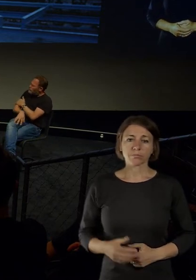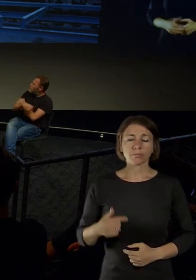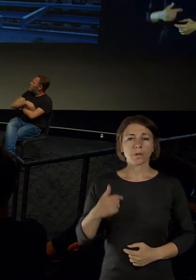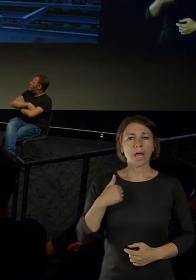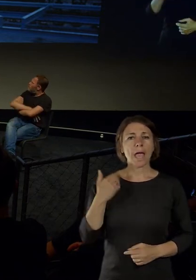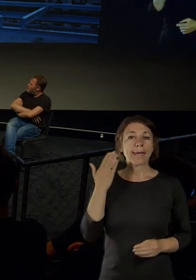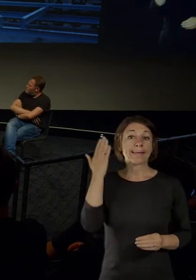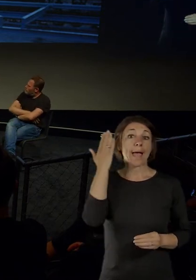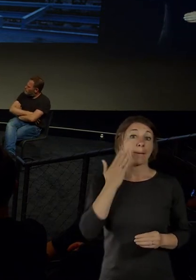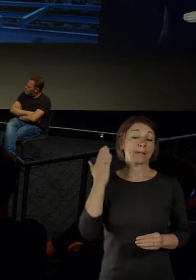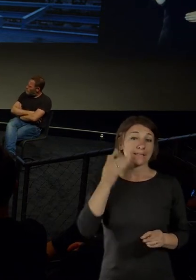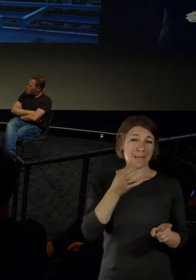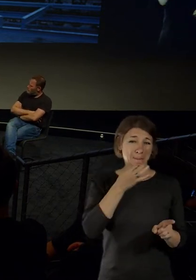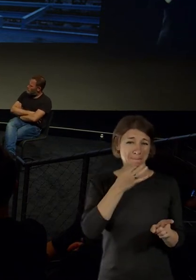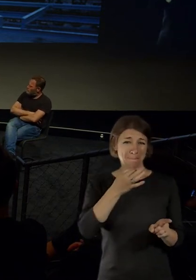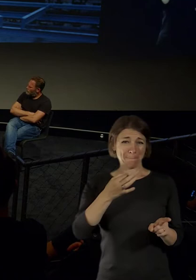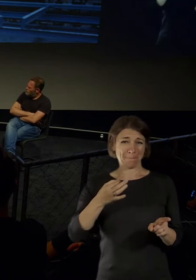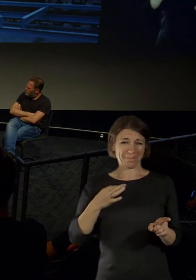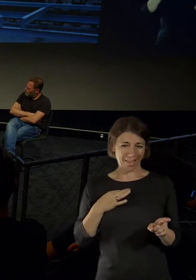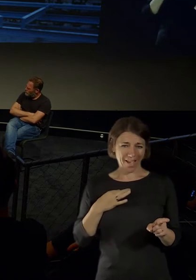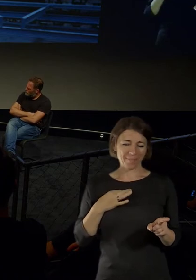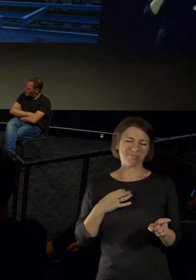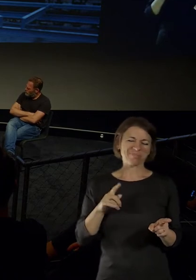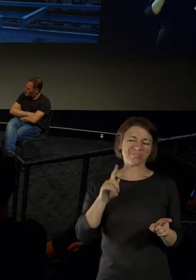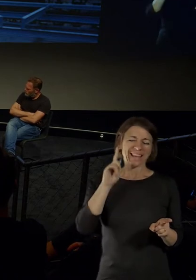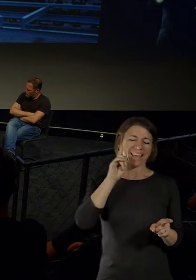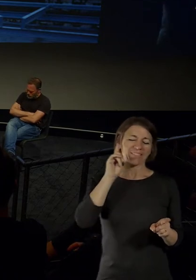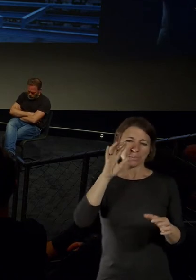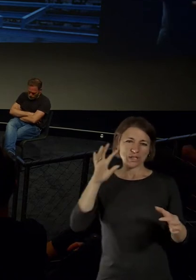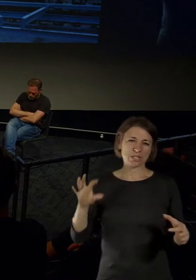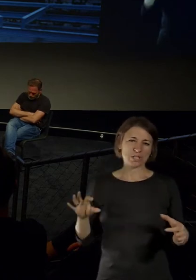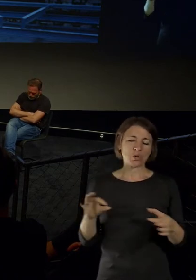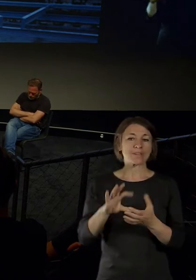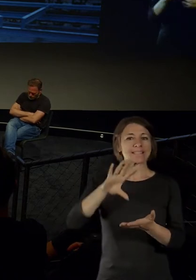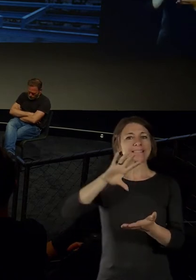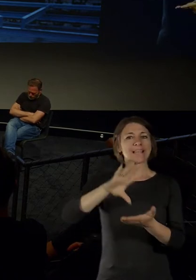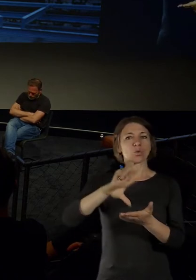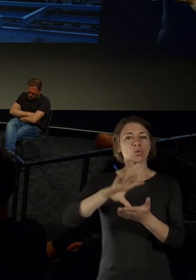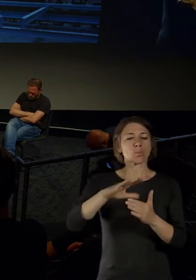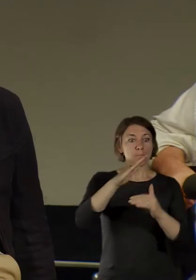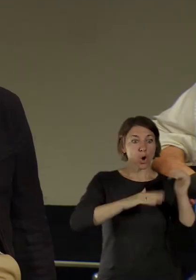To je otázka, která se týká toho pověstného zahušťování města a zahušťování zástavby.